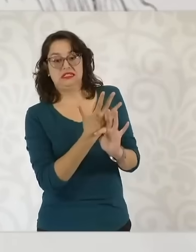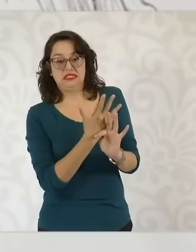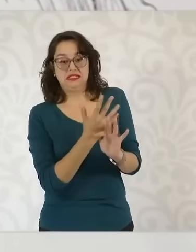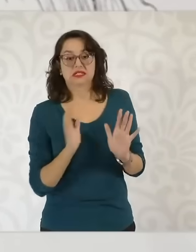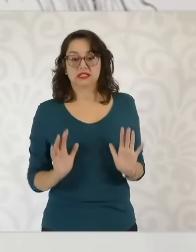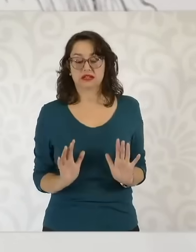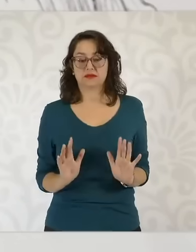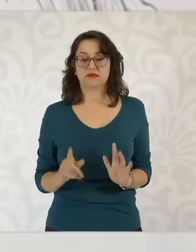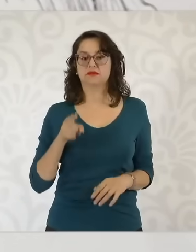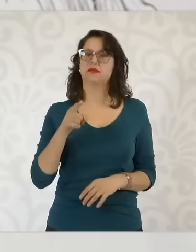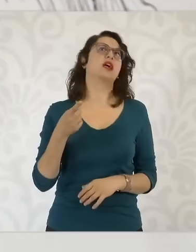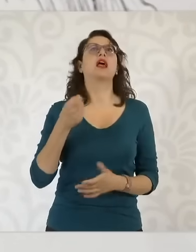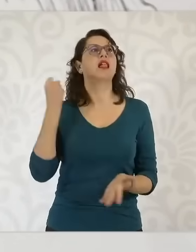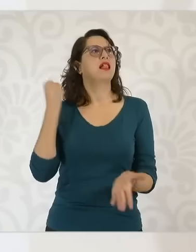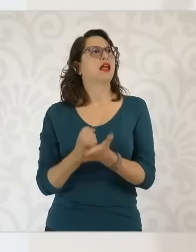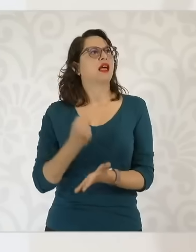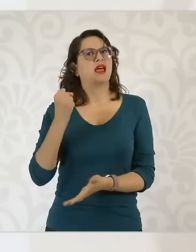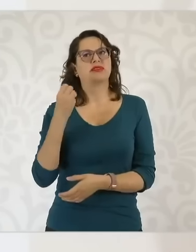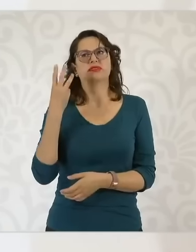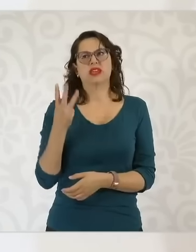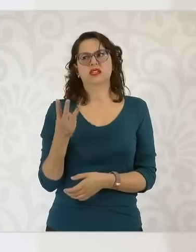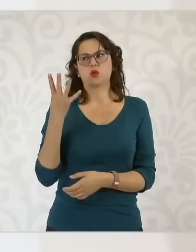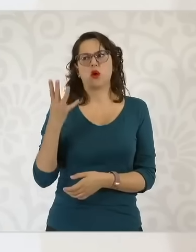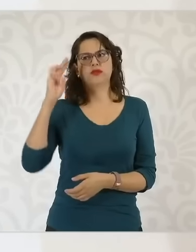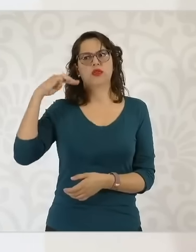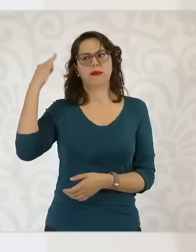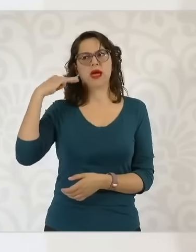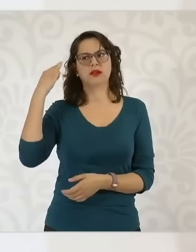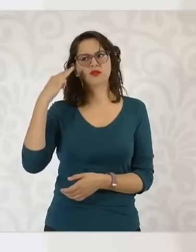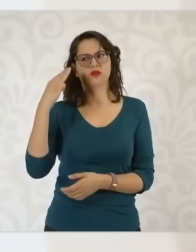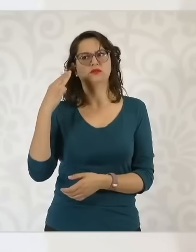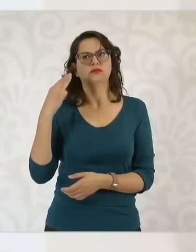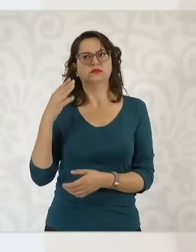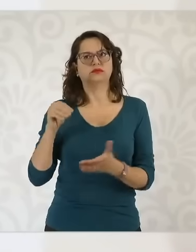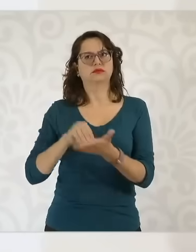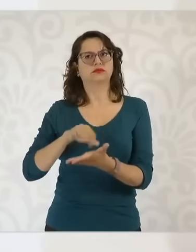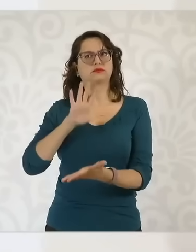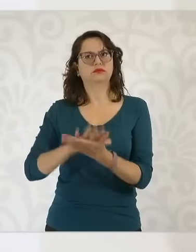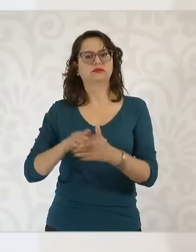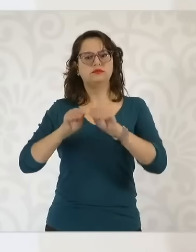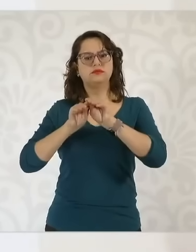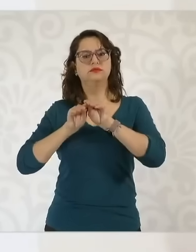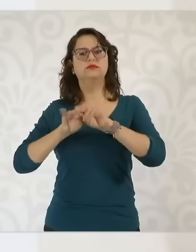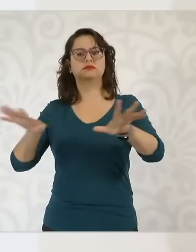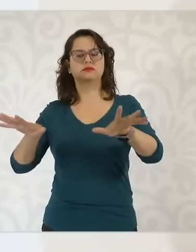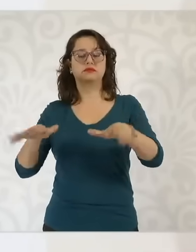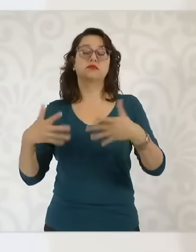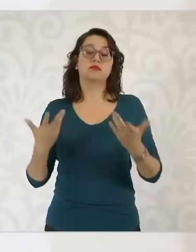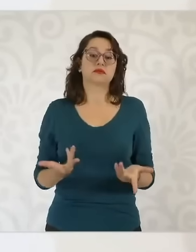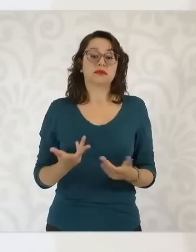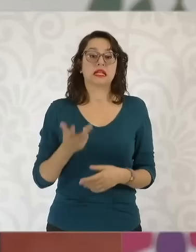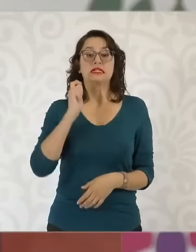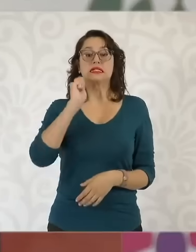en su decreto del 3 o 4 de marzo debe haber sido. Eh, ¿qué se traduce eso para nosotros? Que todo